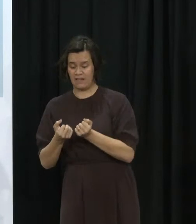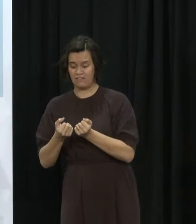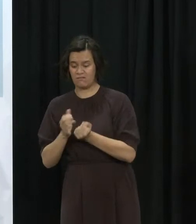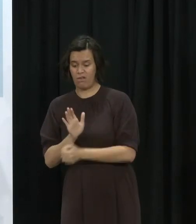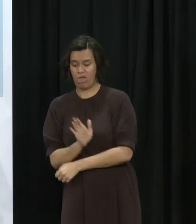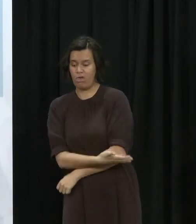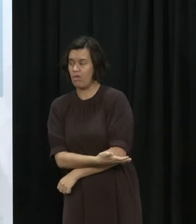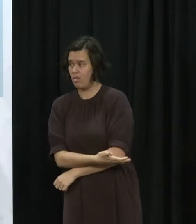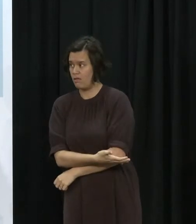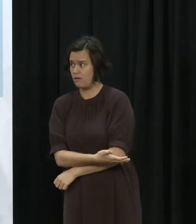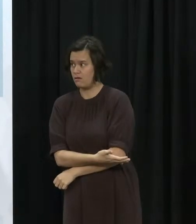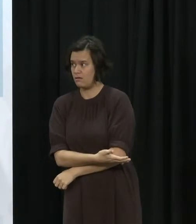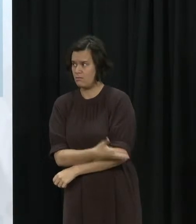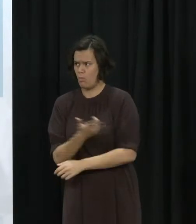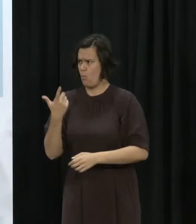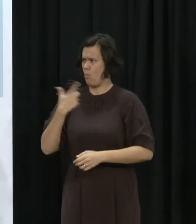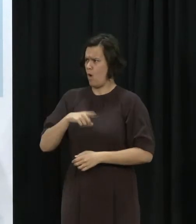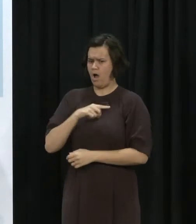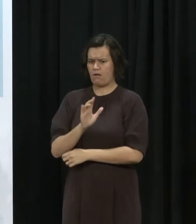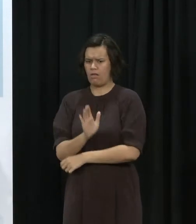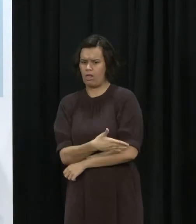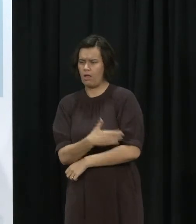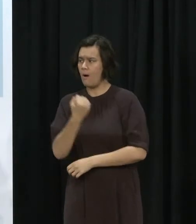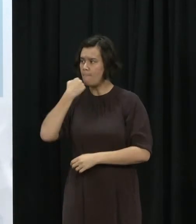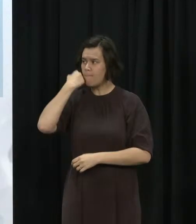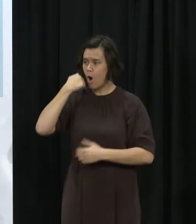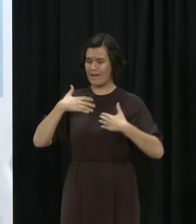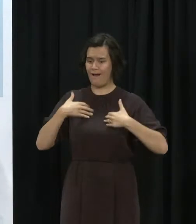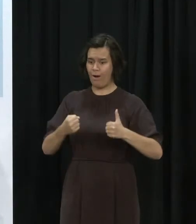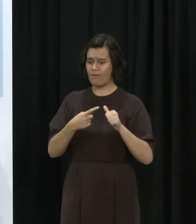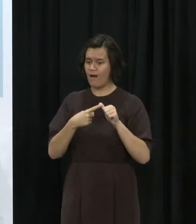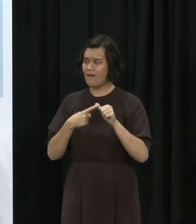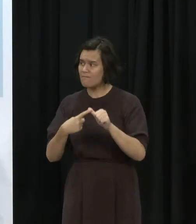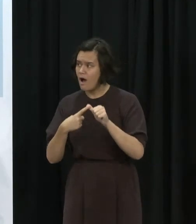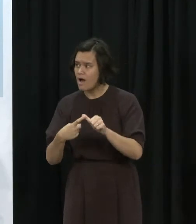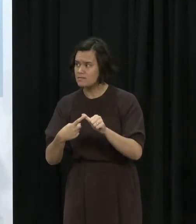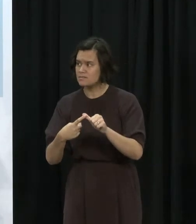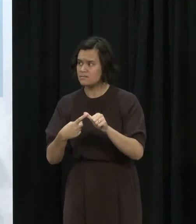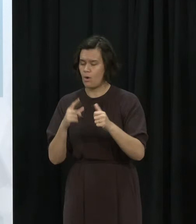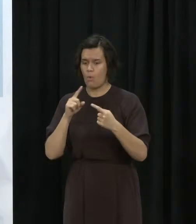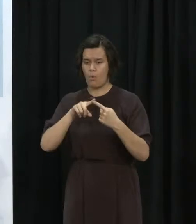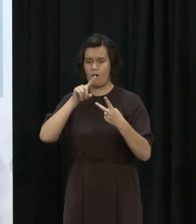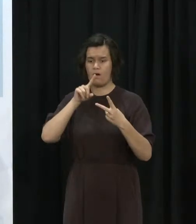Te taraipiunara I korero ano